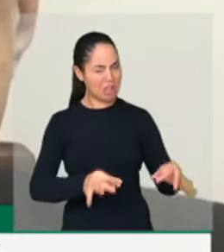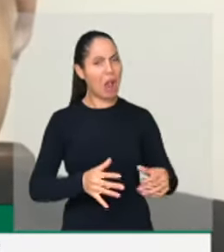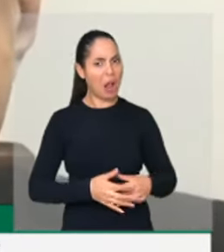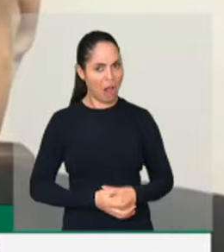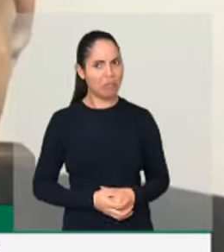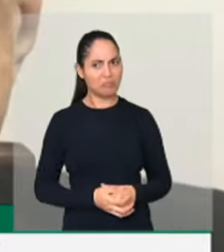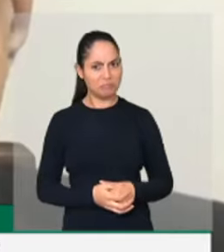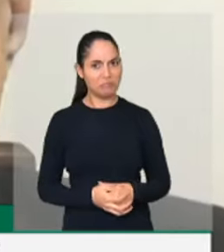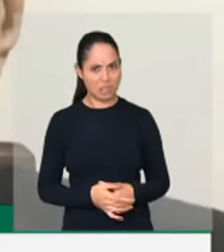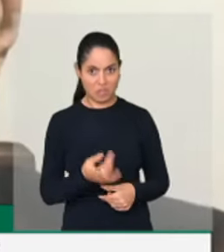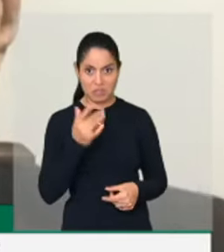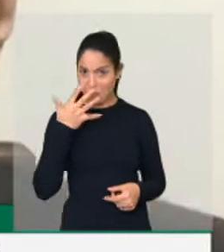FALOU. ESTA PROPOSTA SURGIU NA REUNIÃO DO PRESIDENTE ARTHUR